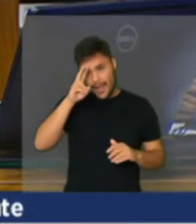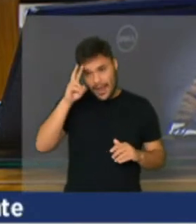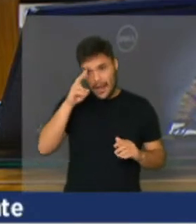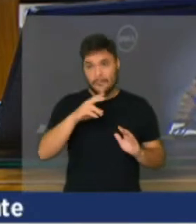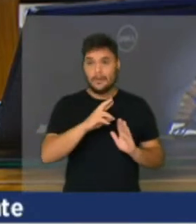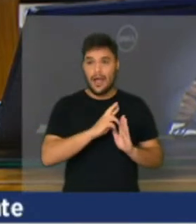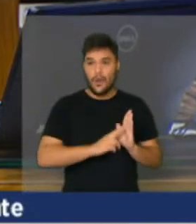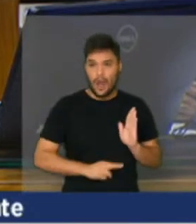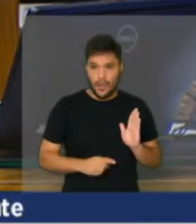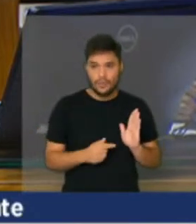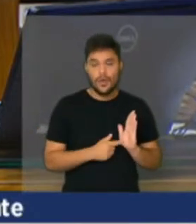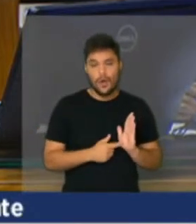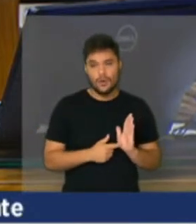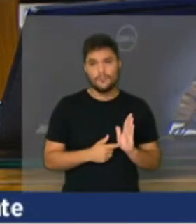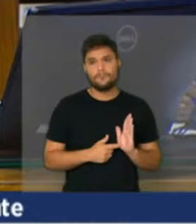MAS SÓ LEMBRANDO QUE NO SEGUNDO TURNO NÃO TEM O